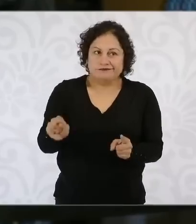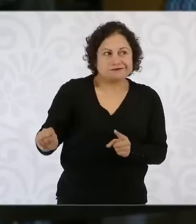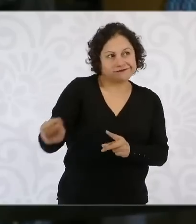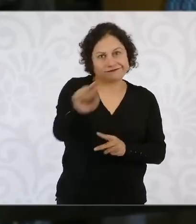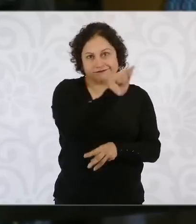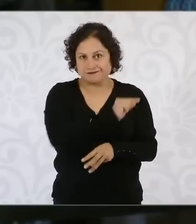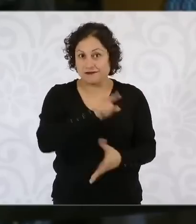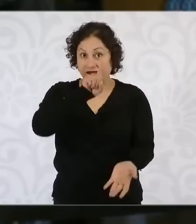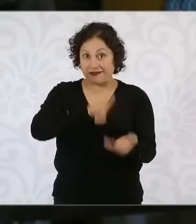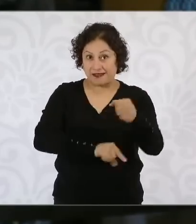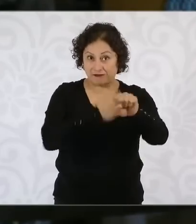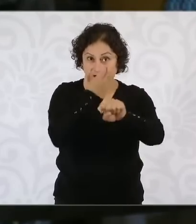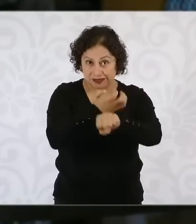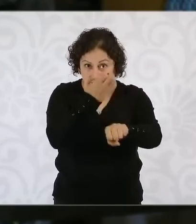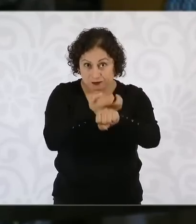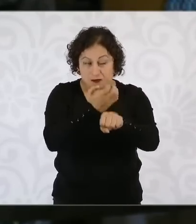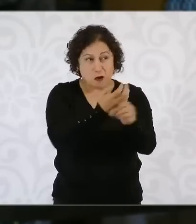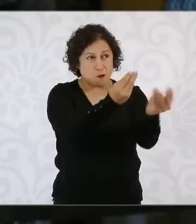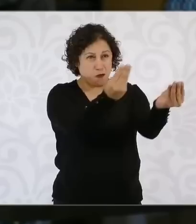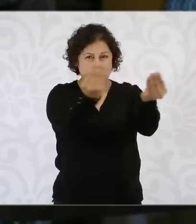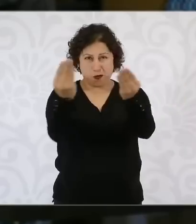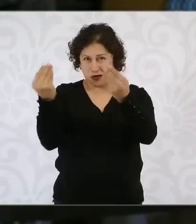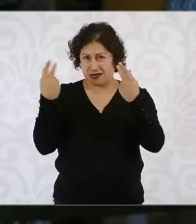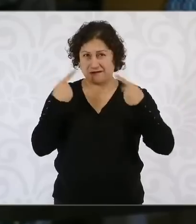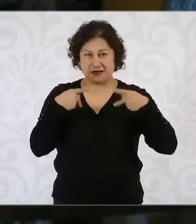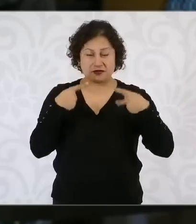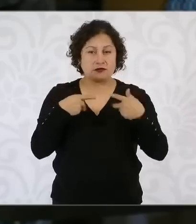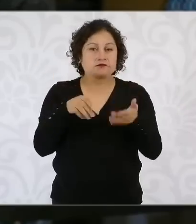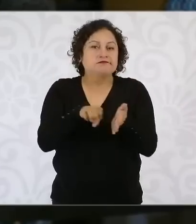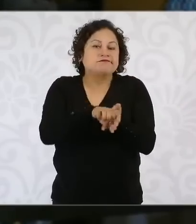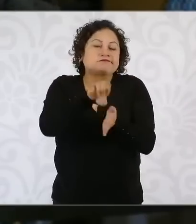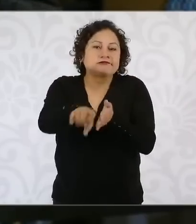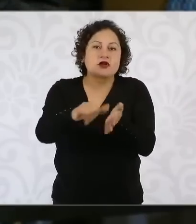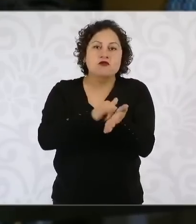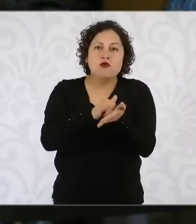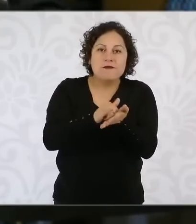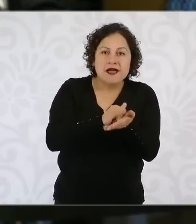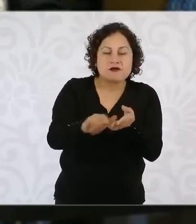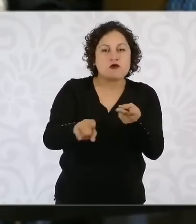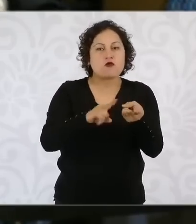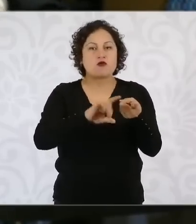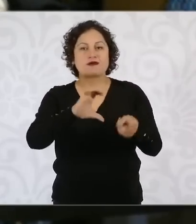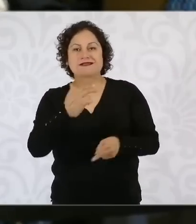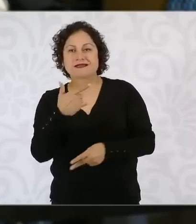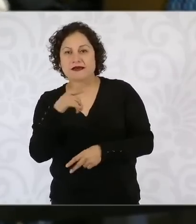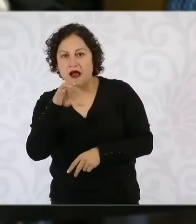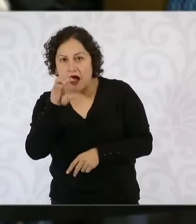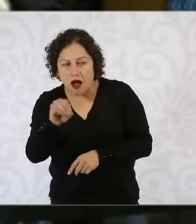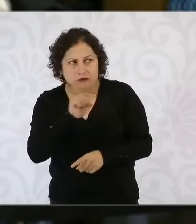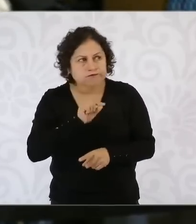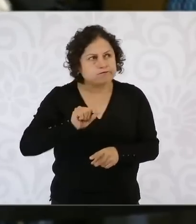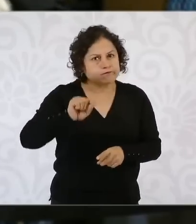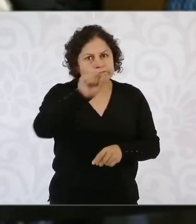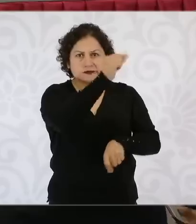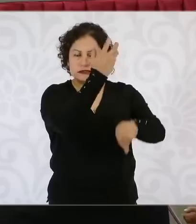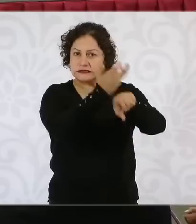en Estados Unidos donde hay presencia Nueva York Chicago etcétera ha habido esta intensidad y creo